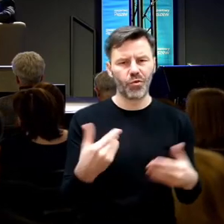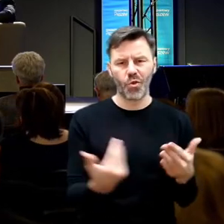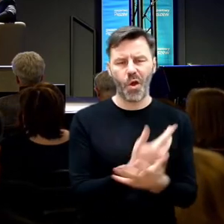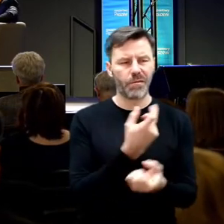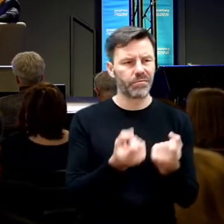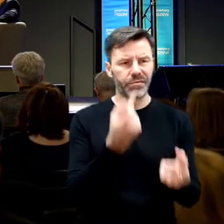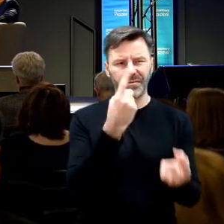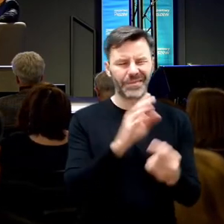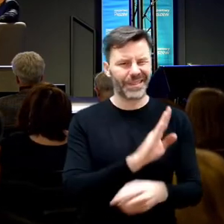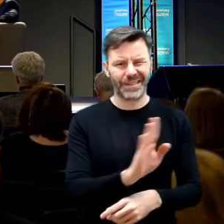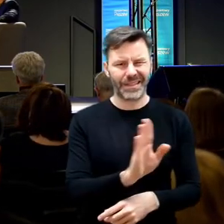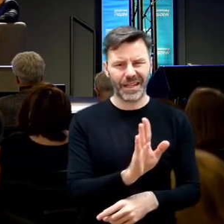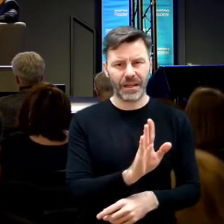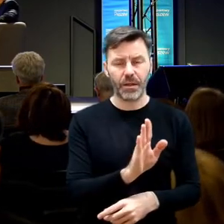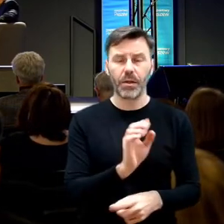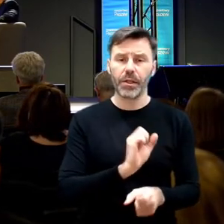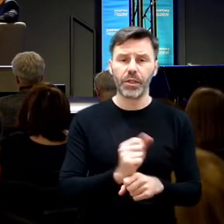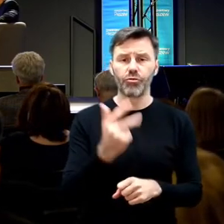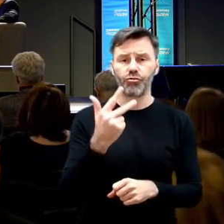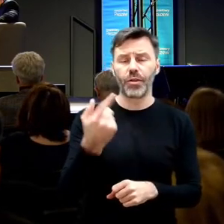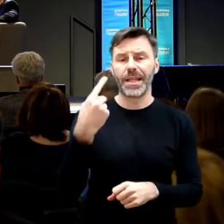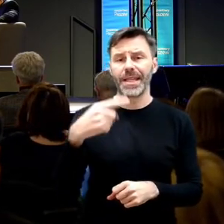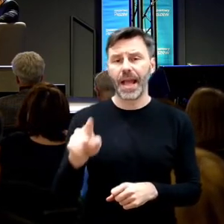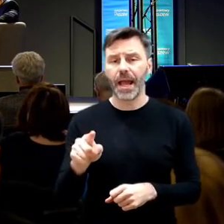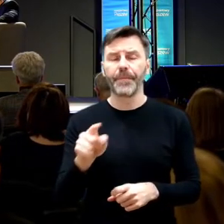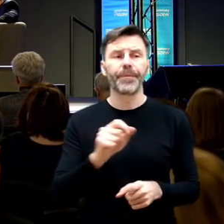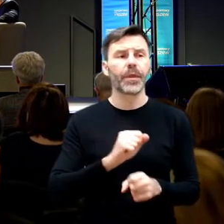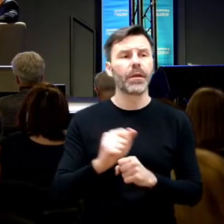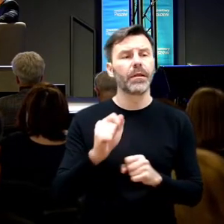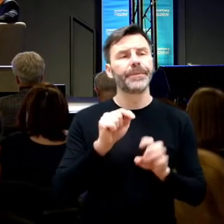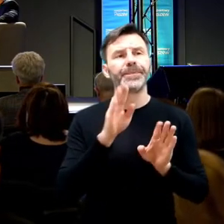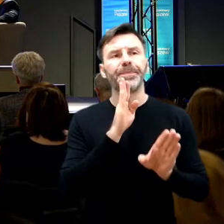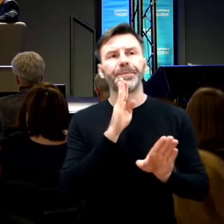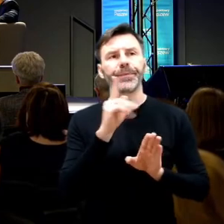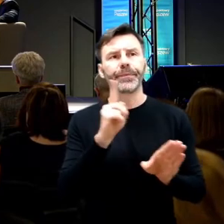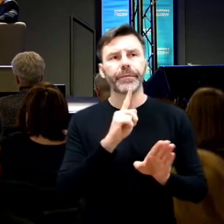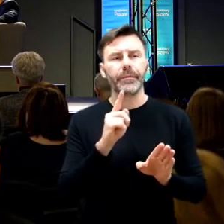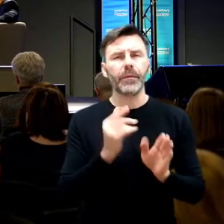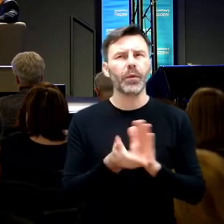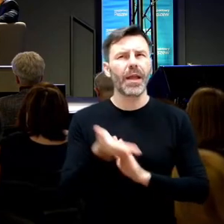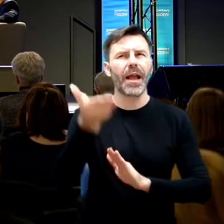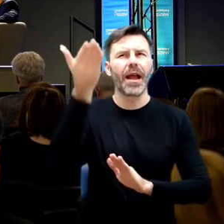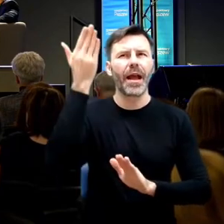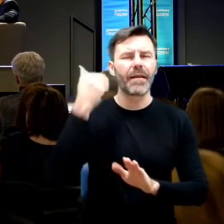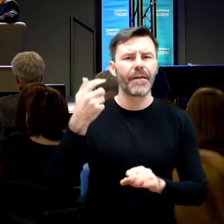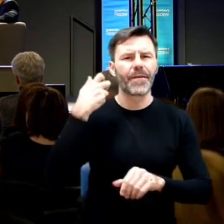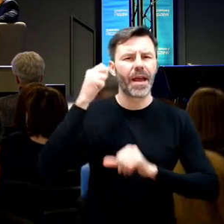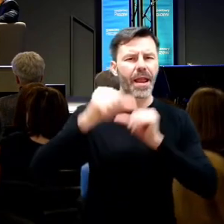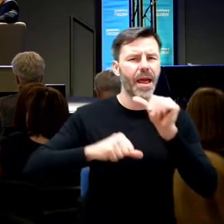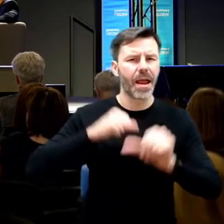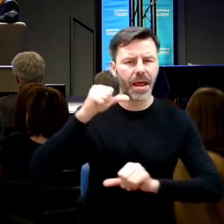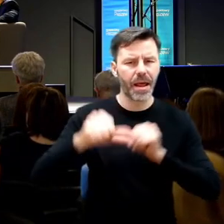to jest po prostu jakaś kolejna forma od lat rozwijająca się, transformująca,